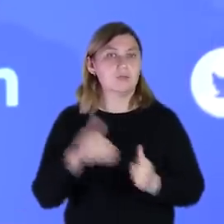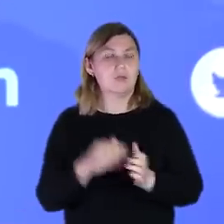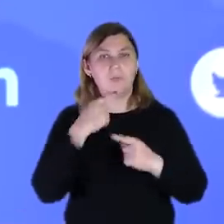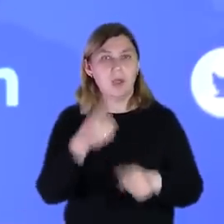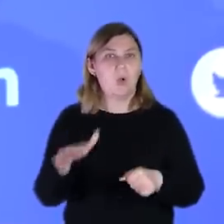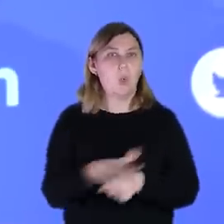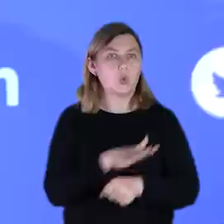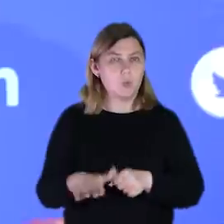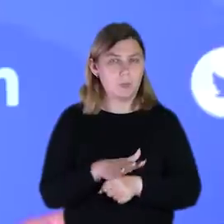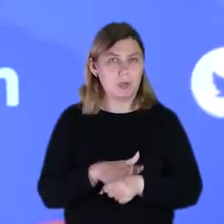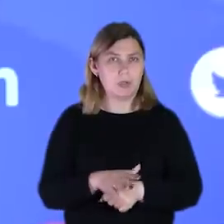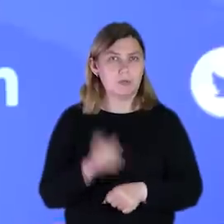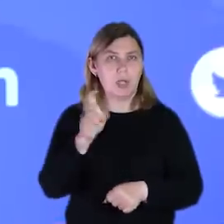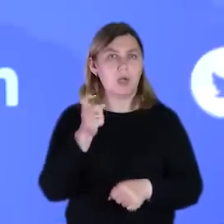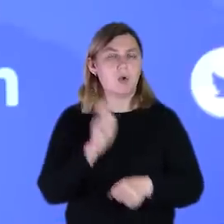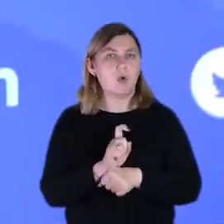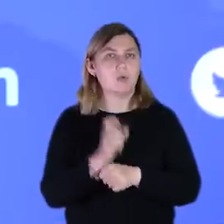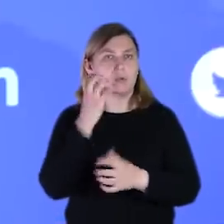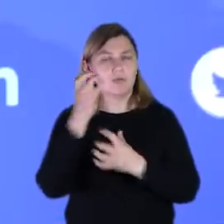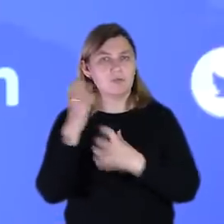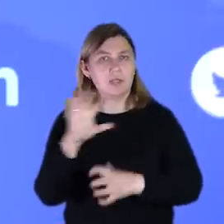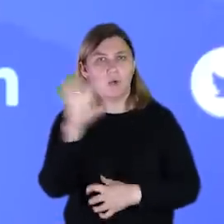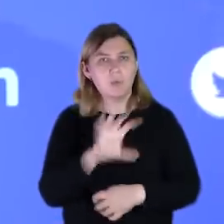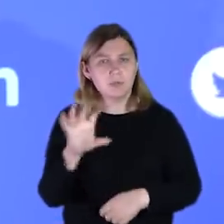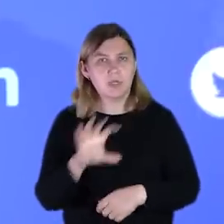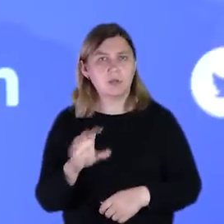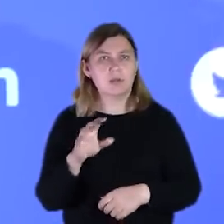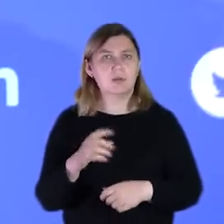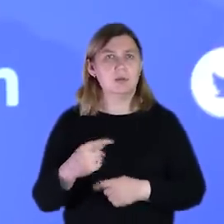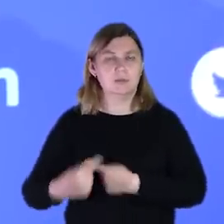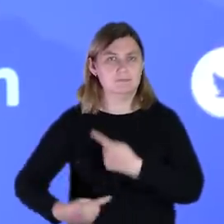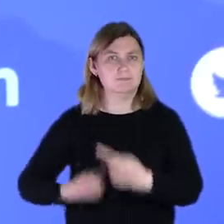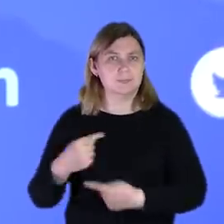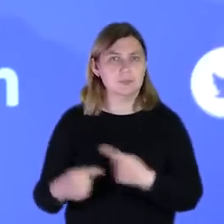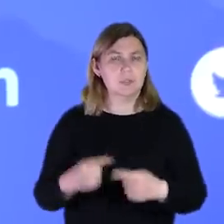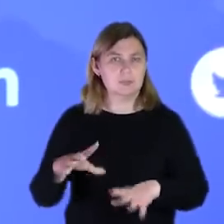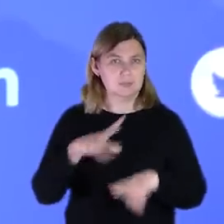komend uzupełnień, gdzie kontrwywiad bacznie przyglądał się procesowi poboru,